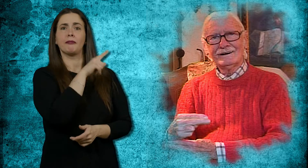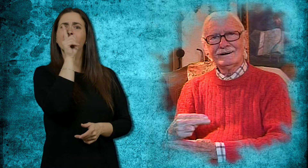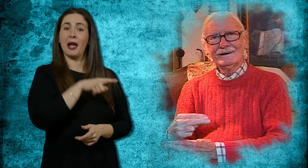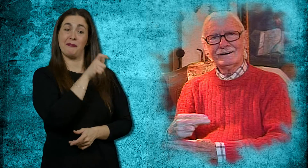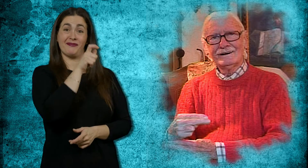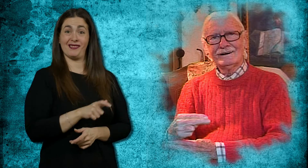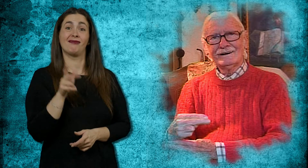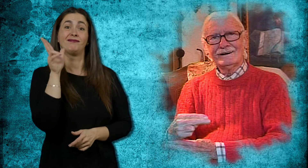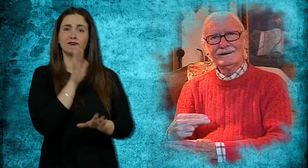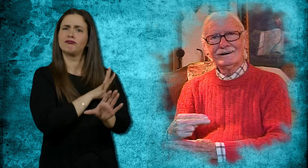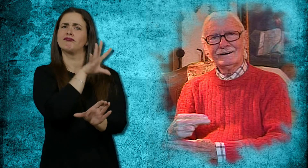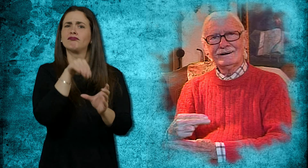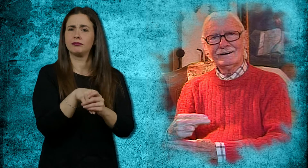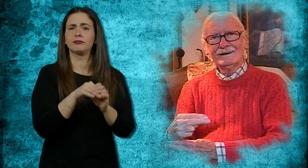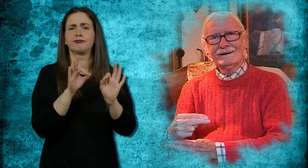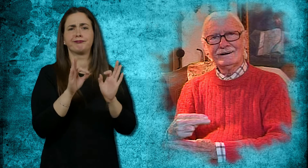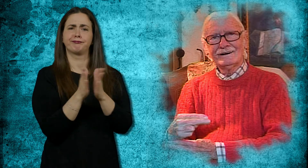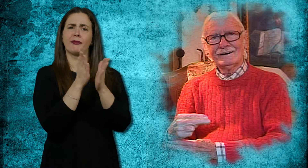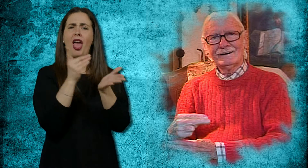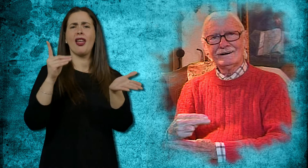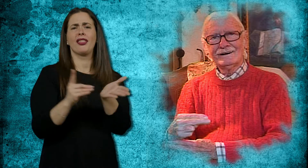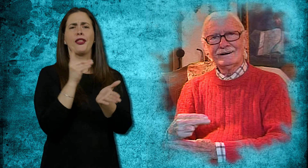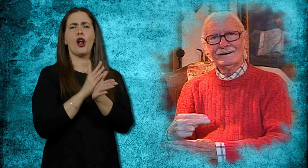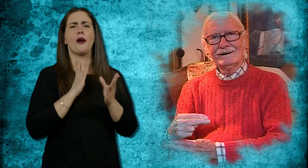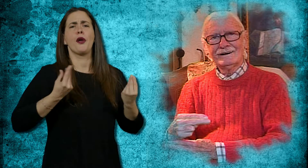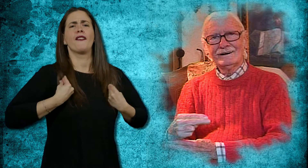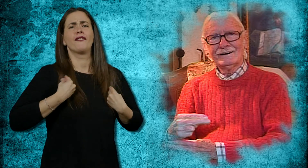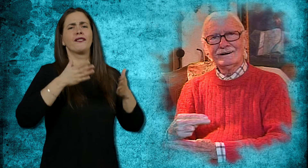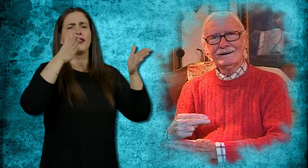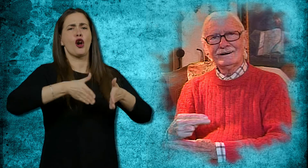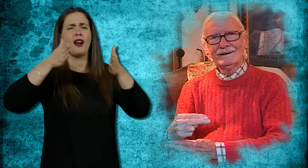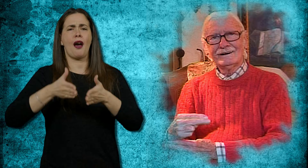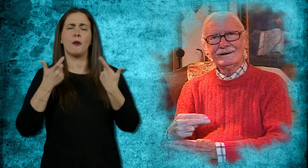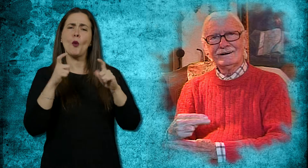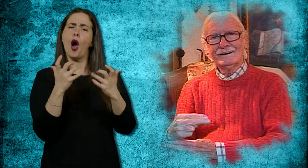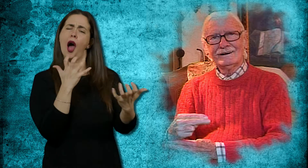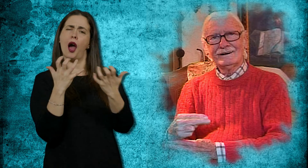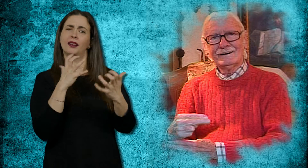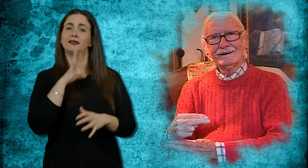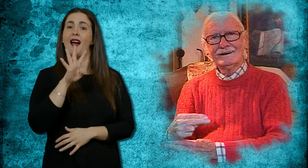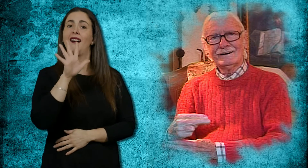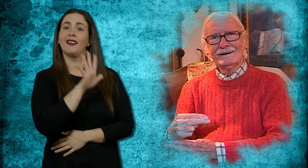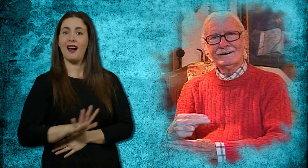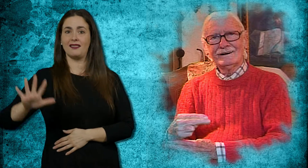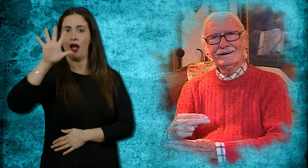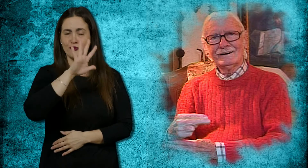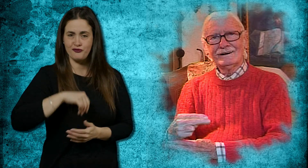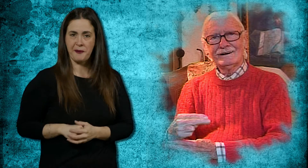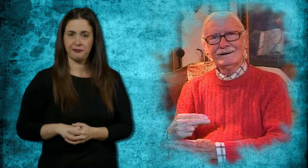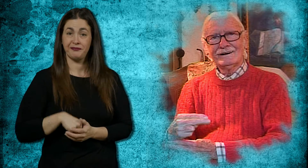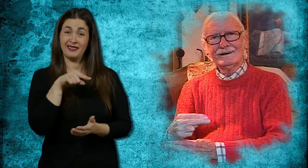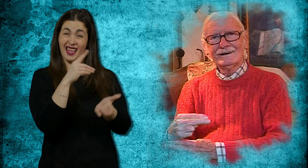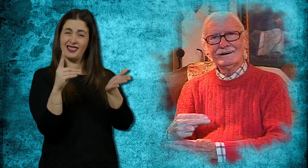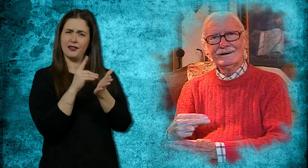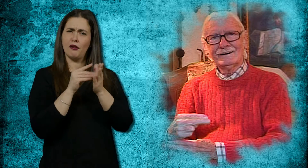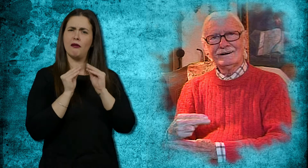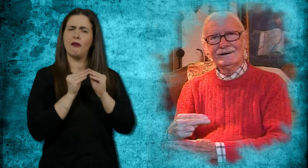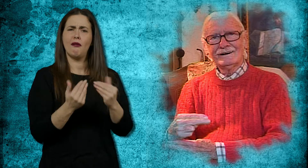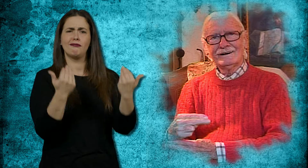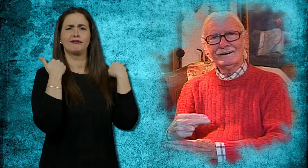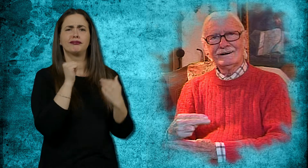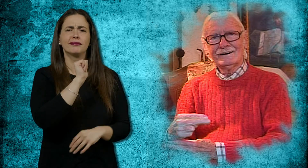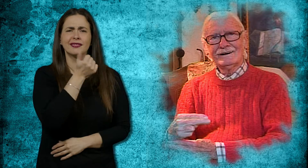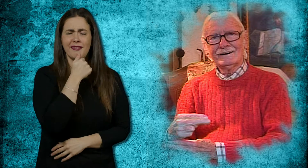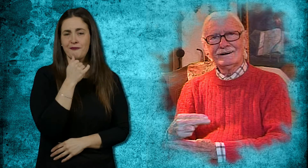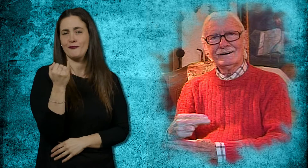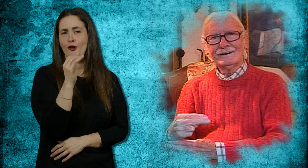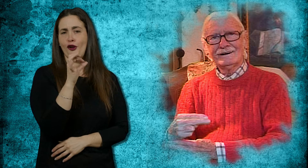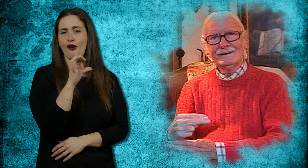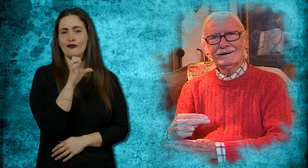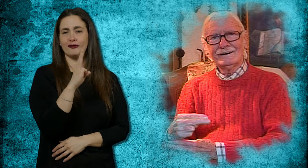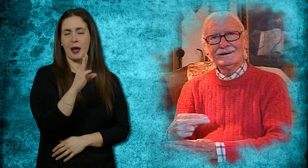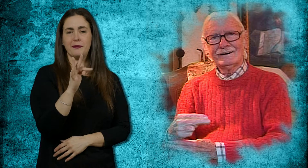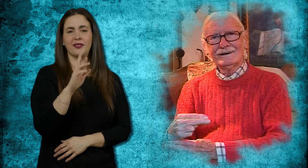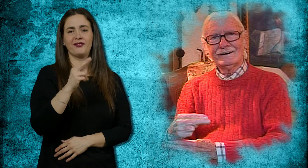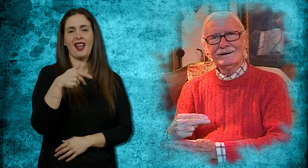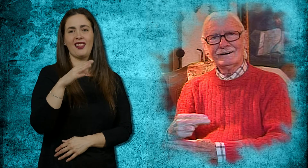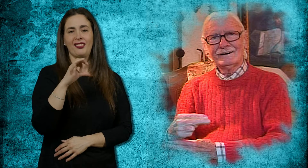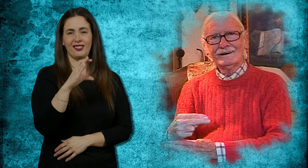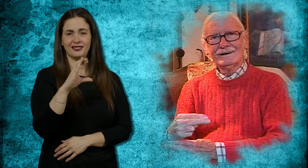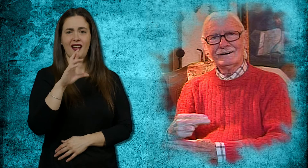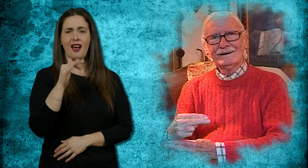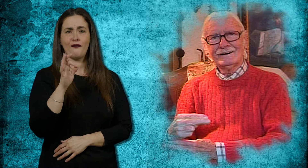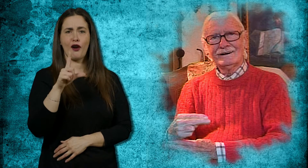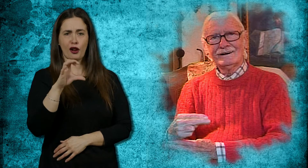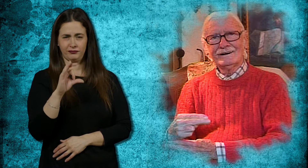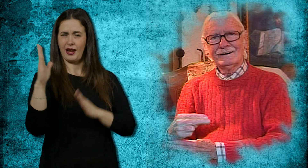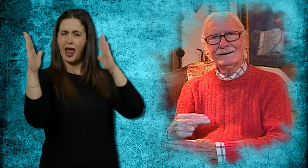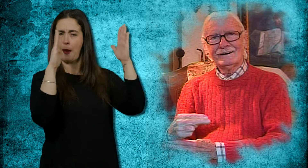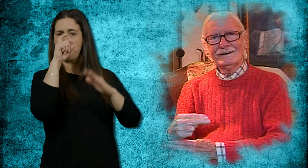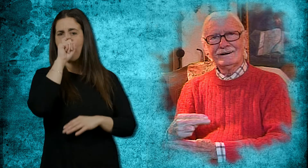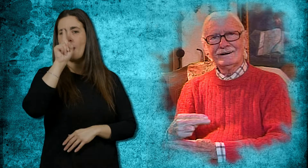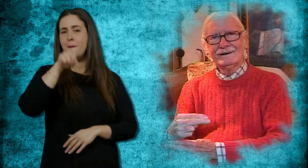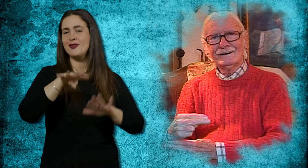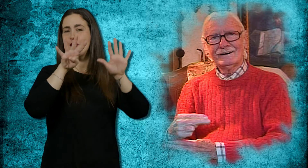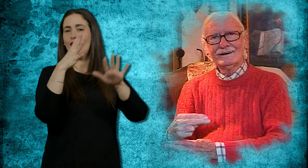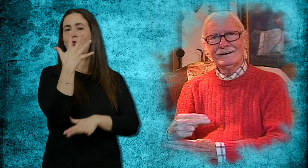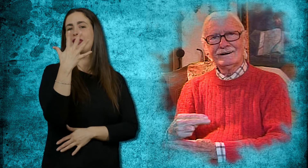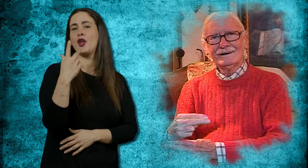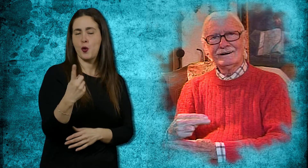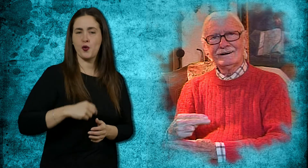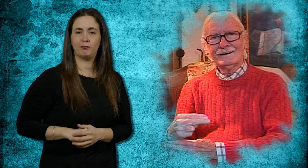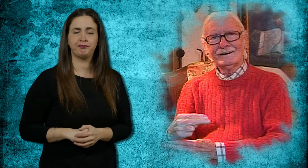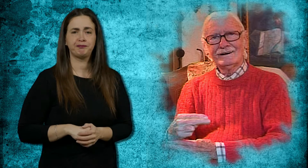És un dels artistes que ressenya el Diccionari Biogràfic d'Artistes de Catalunya, dirigit per Josep Francesc Ràfols (1951).